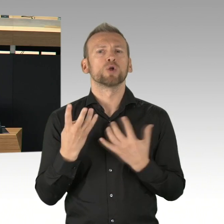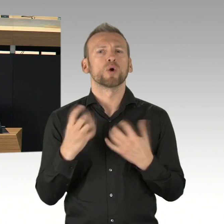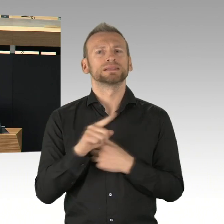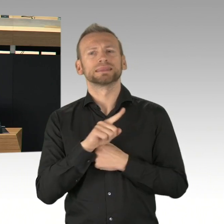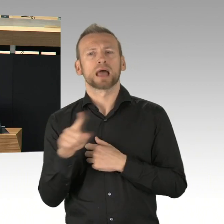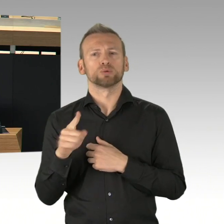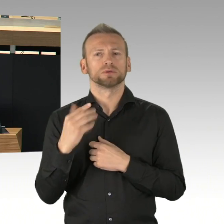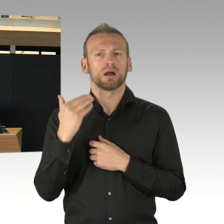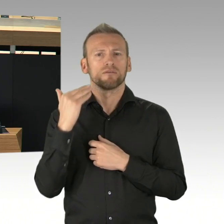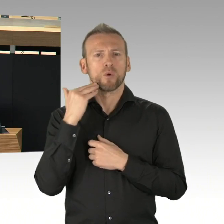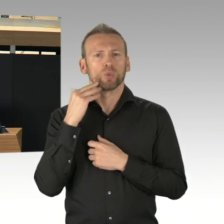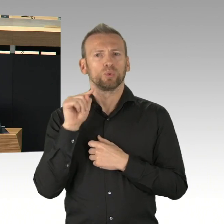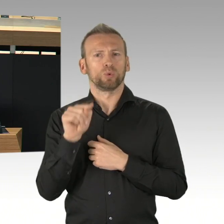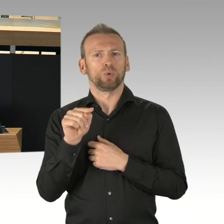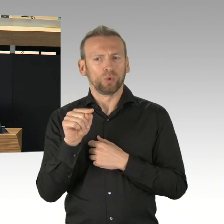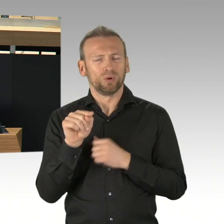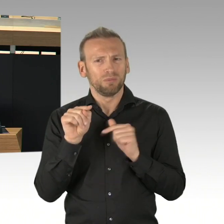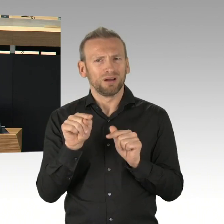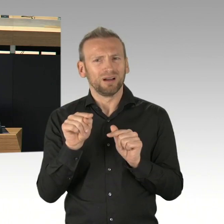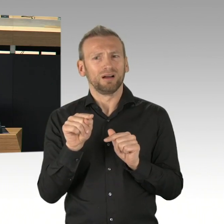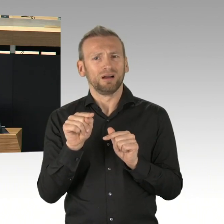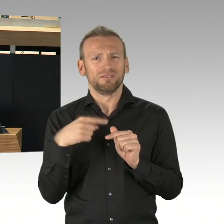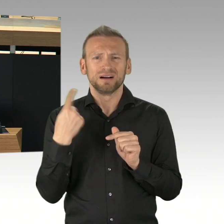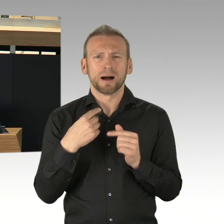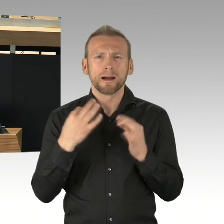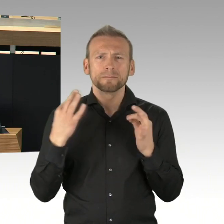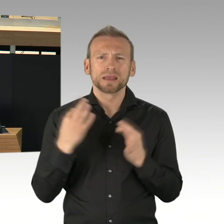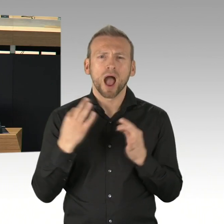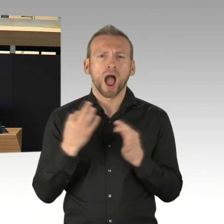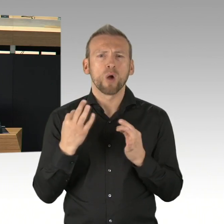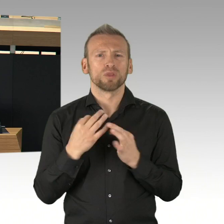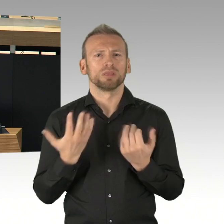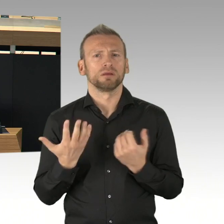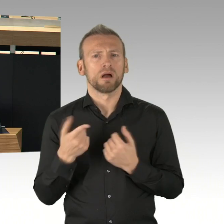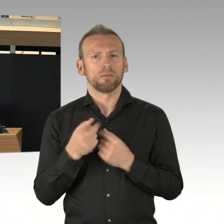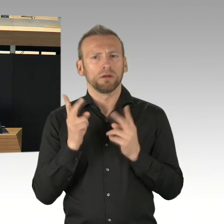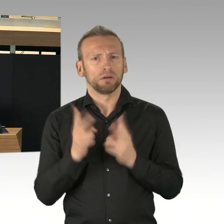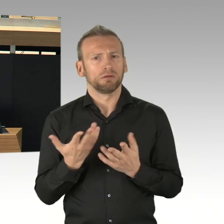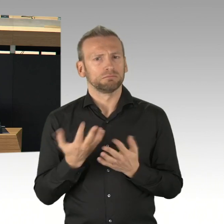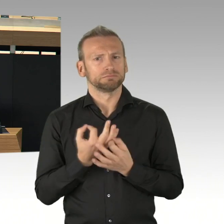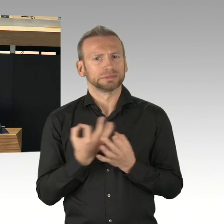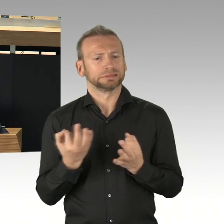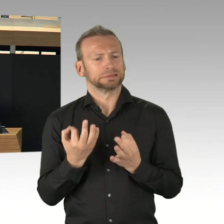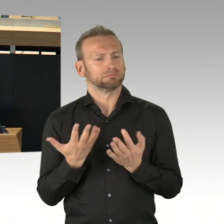Also lassen Sie uns über die Subjekt-, statt über die Objekt-Förderung sprechen und die unterstützen, die Hilfe brauchen. (Beifall)